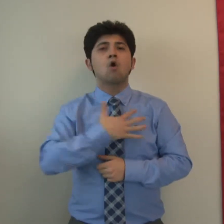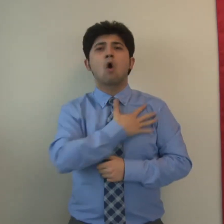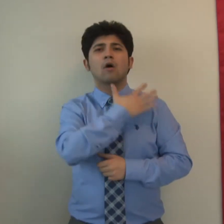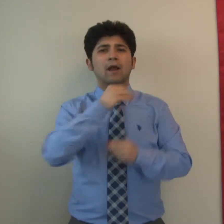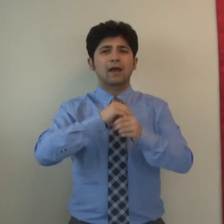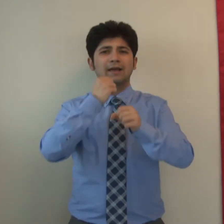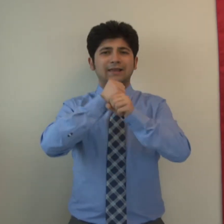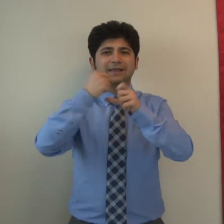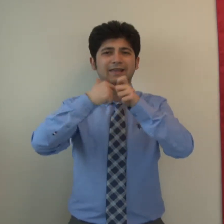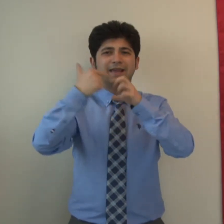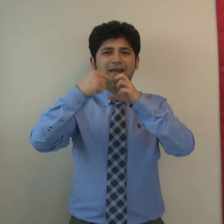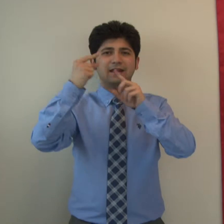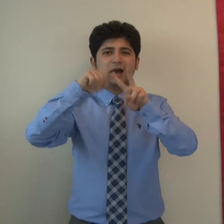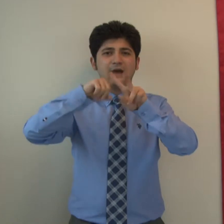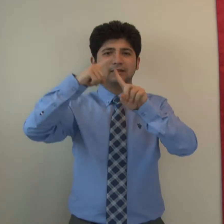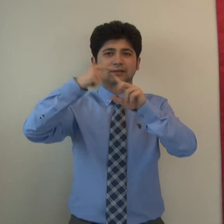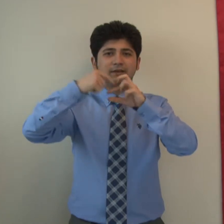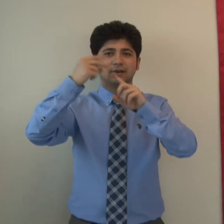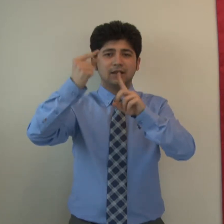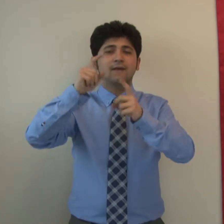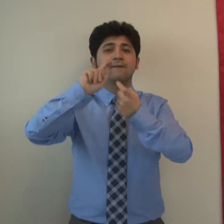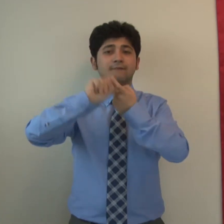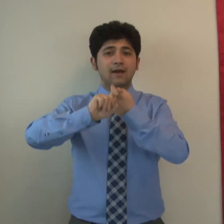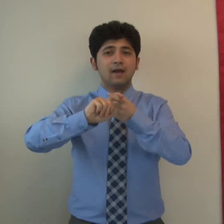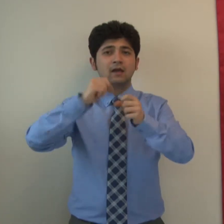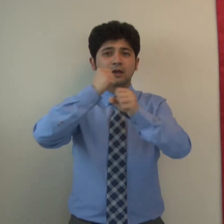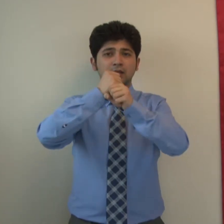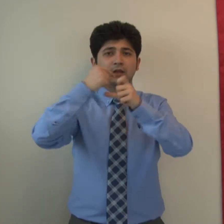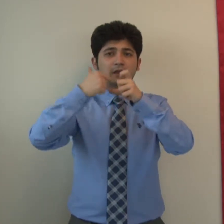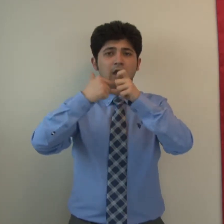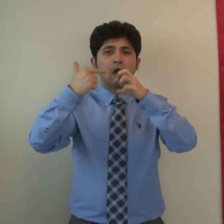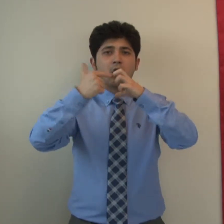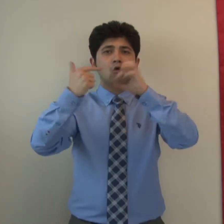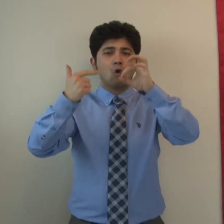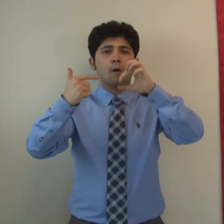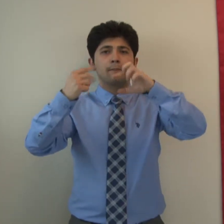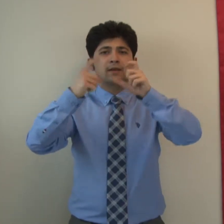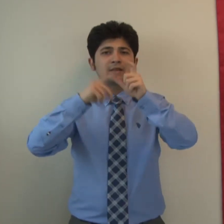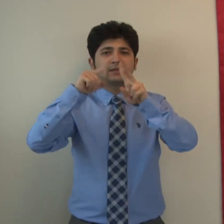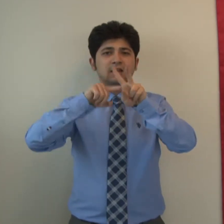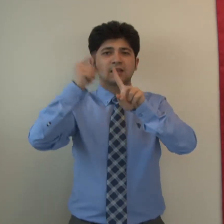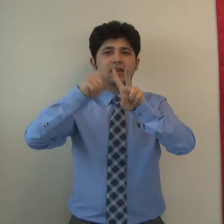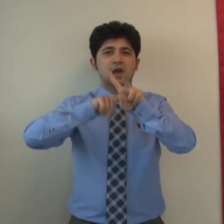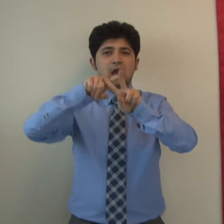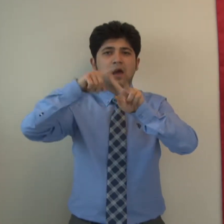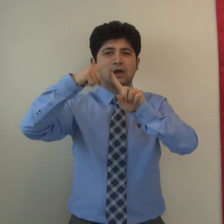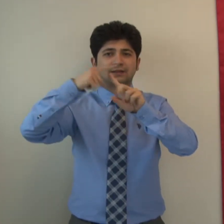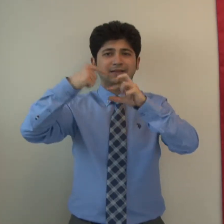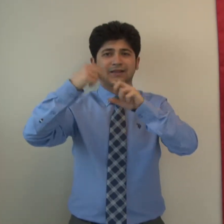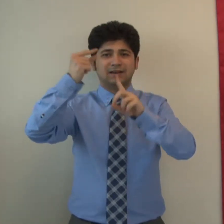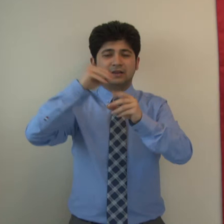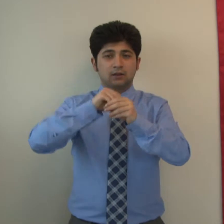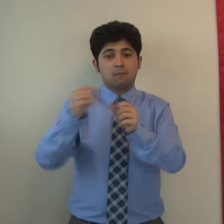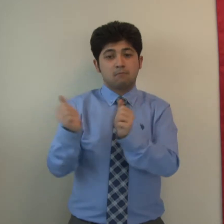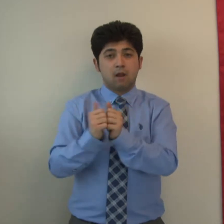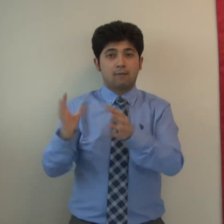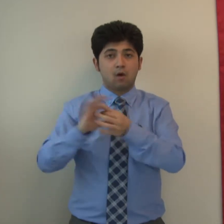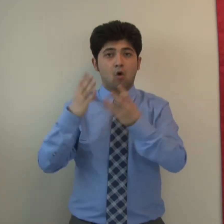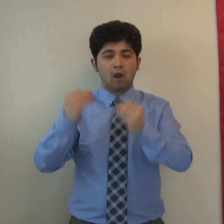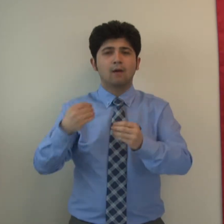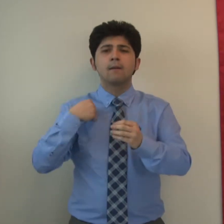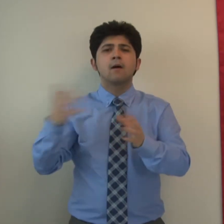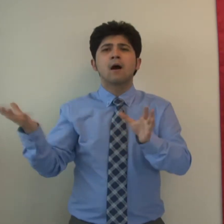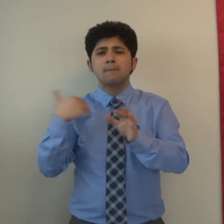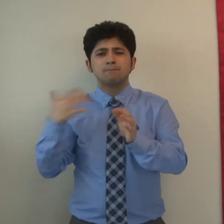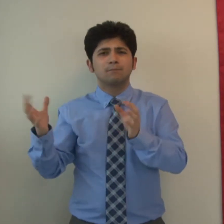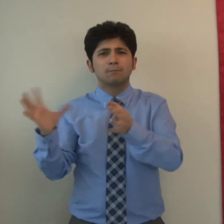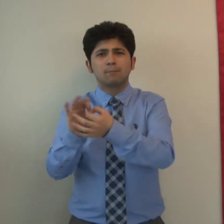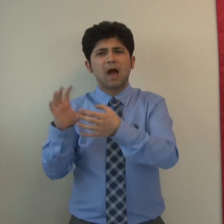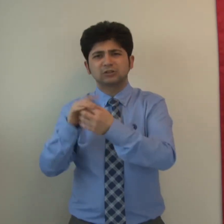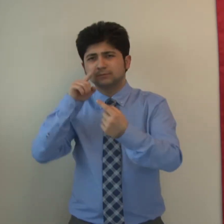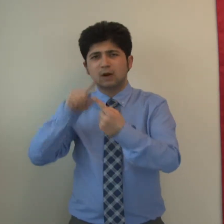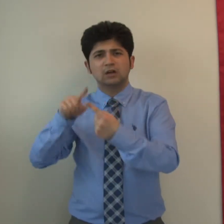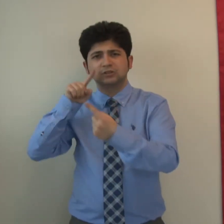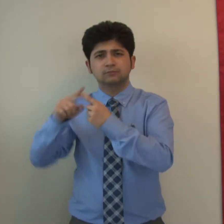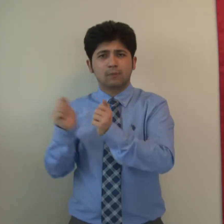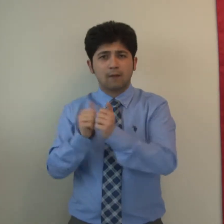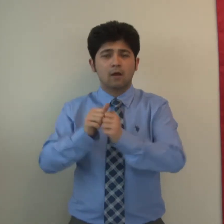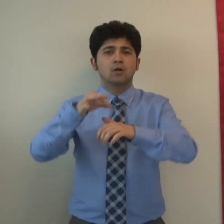Kongre, tüm geriatri ve geropsikiyatri ile ilgili branşlardan